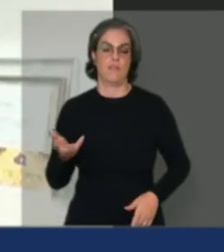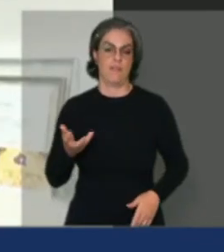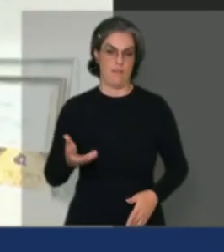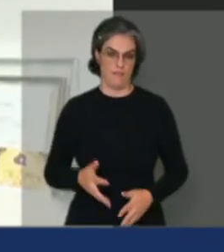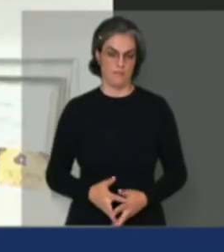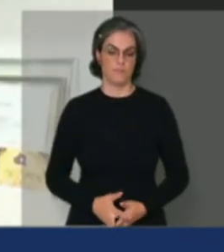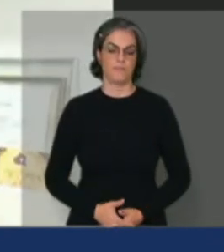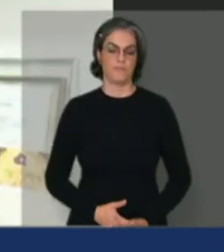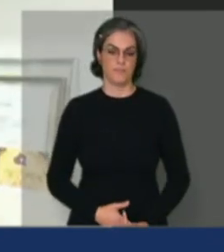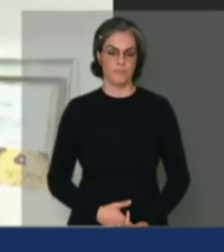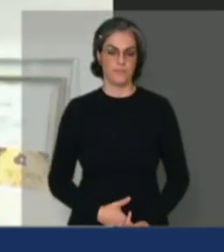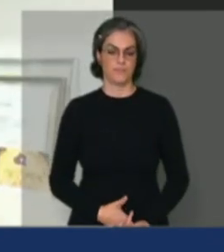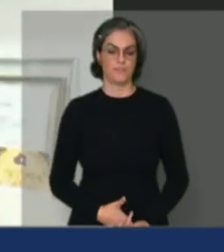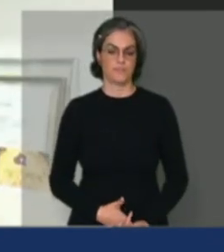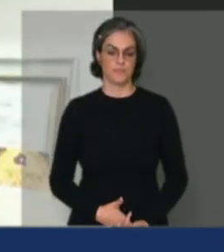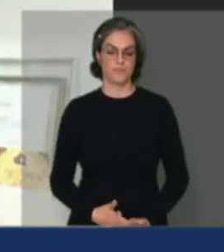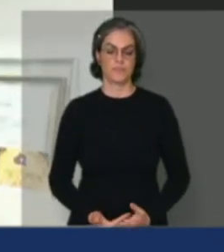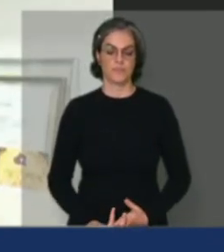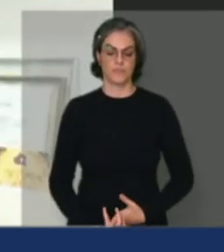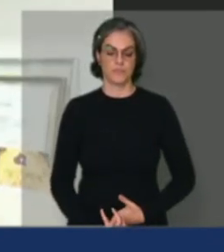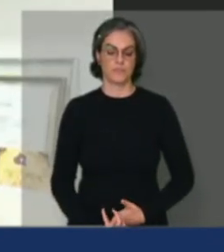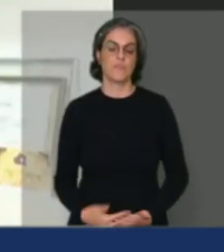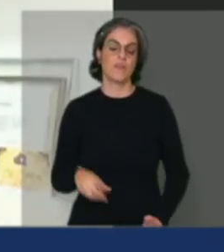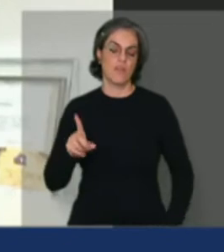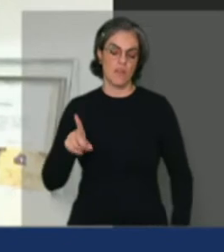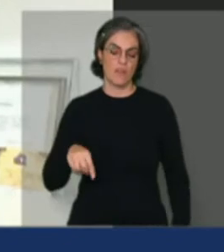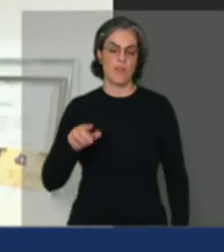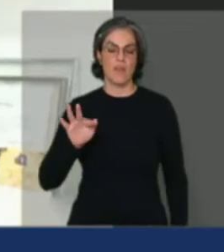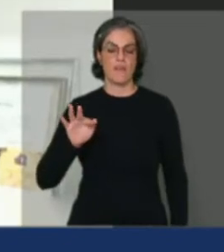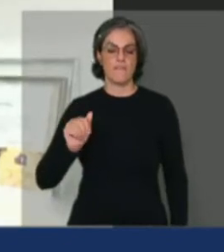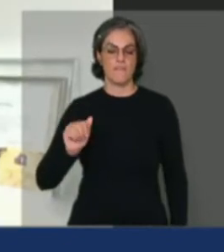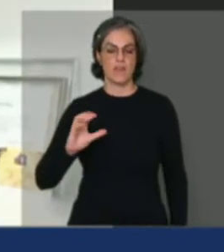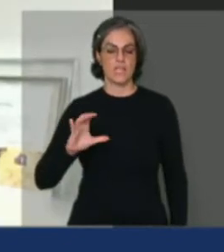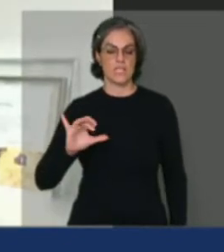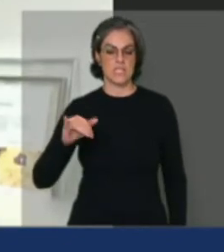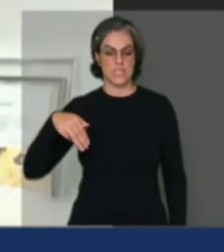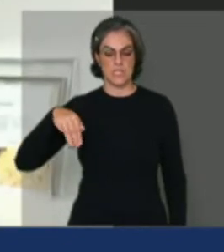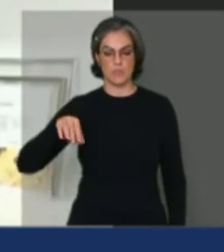A RAIZ DO FASCISMO. É A RAIZ DO FASCISMO. O BOLSONARO, ELE